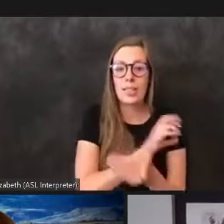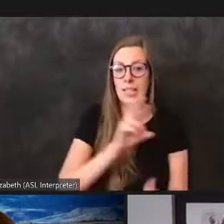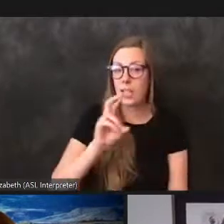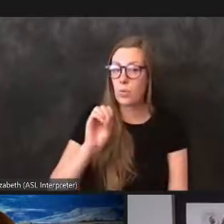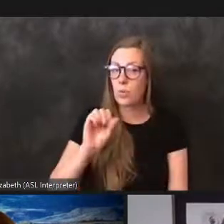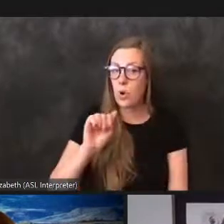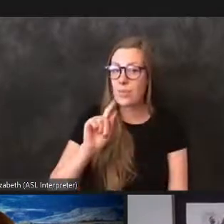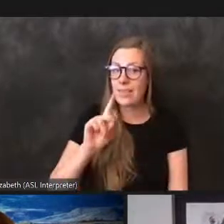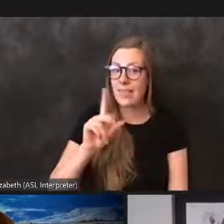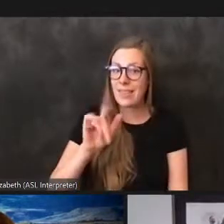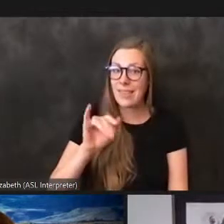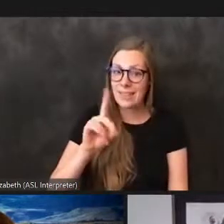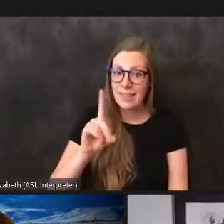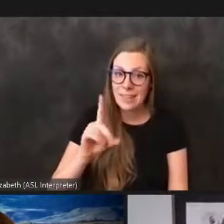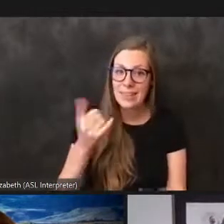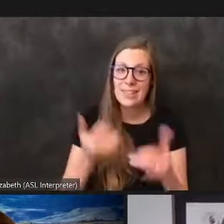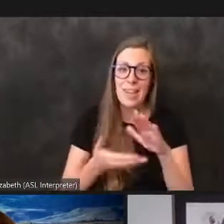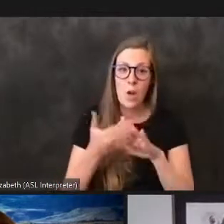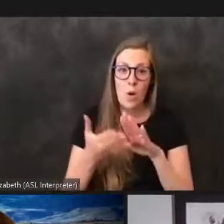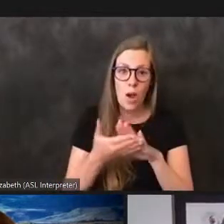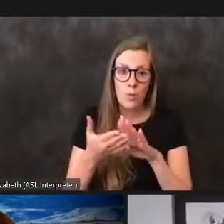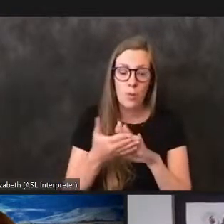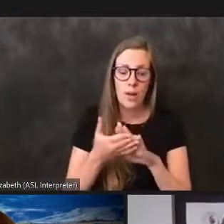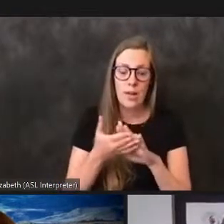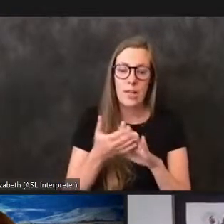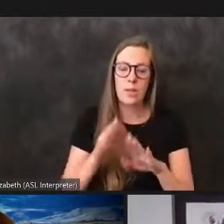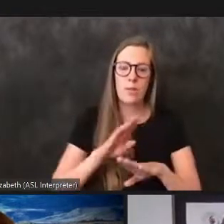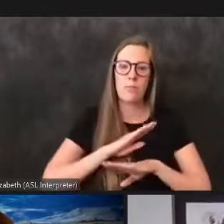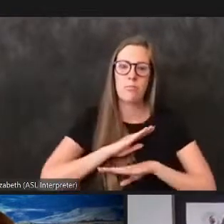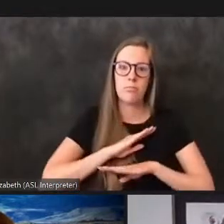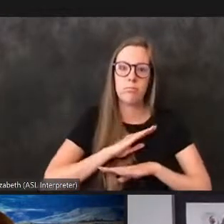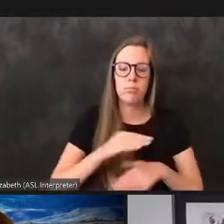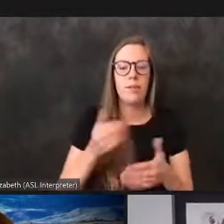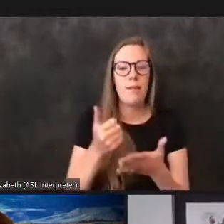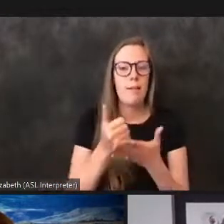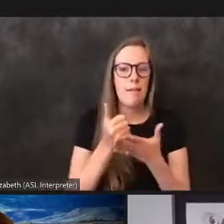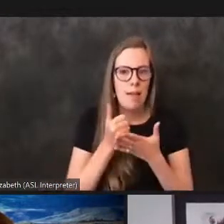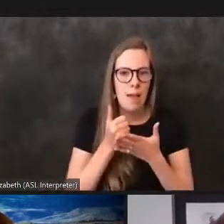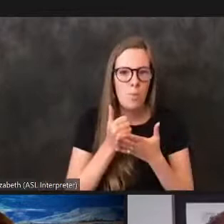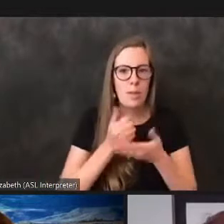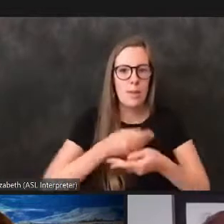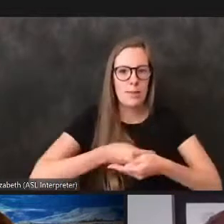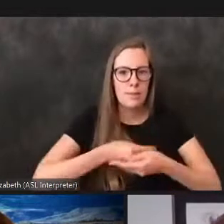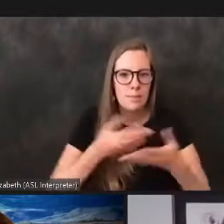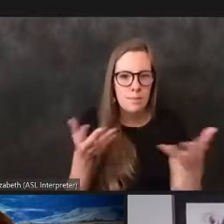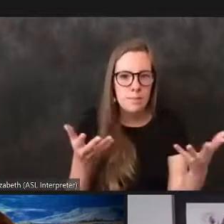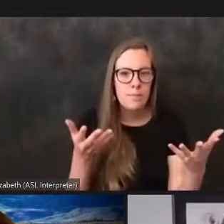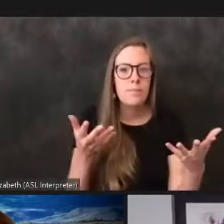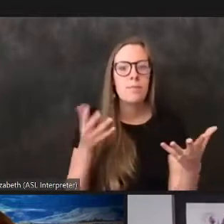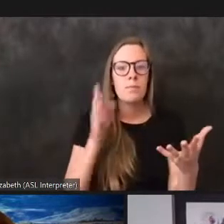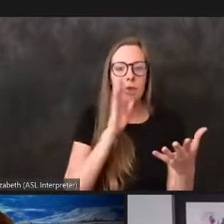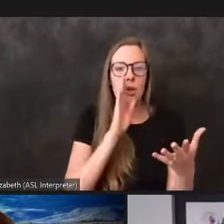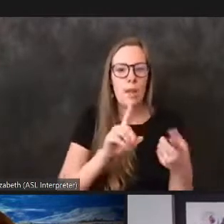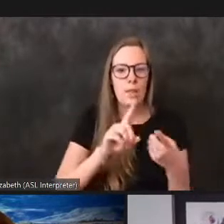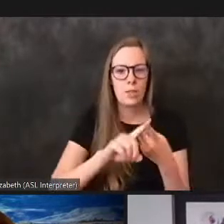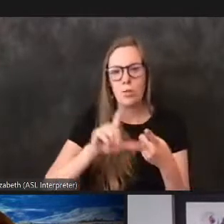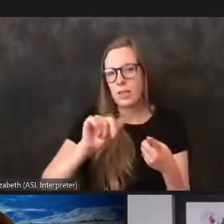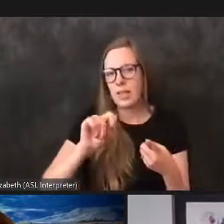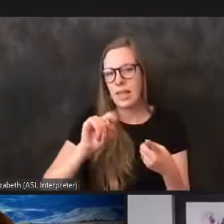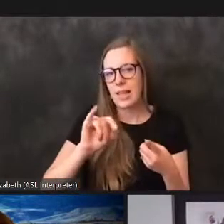clínica en Roslin está funcionando esta clínica tan necesaria WEA para comer y cumplir el papel clave de nuestra tarjeta de equidad, llevando la vacuna